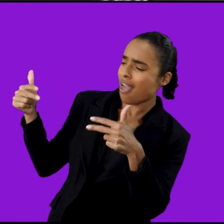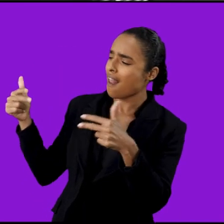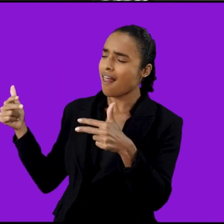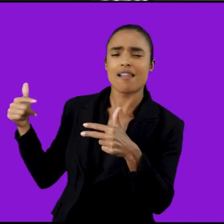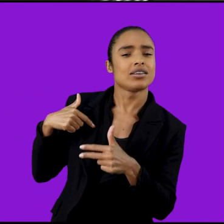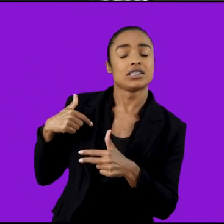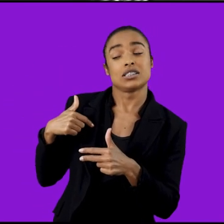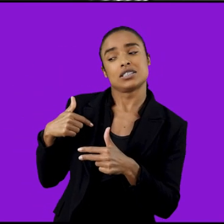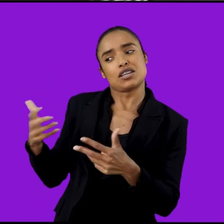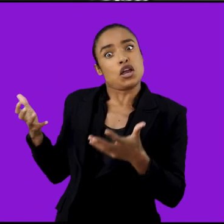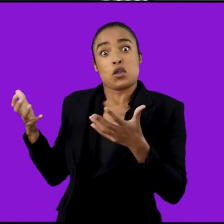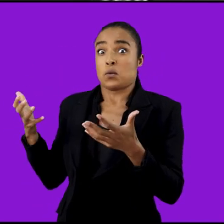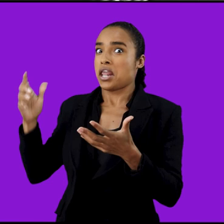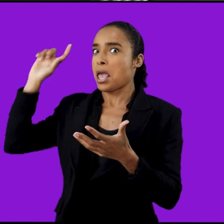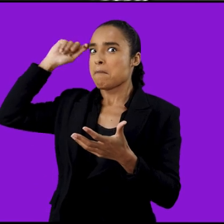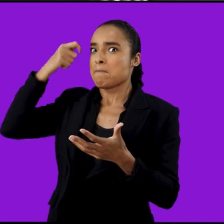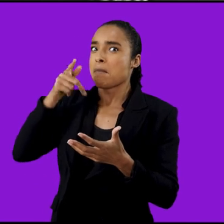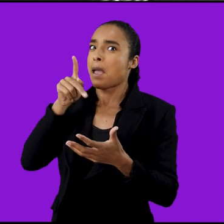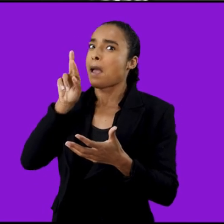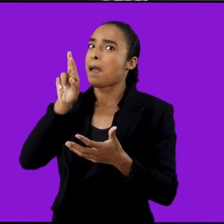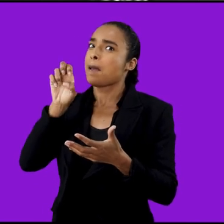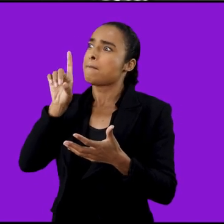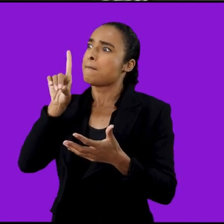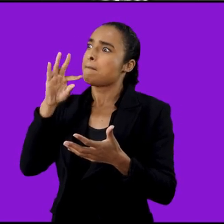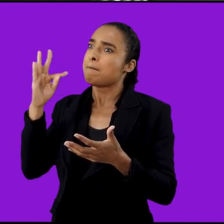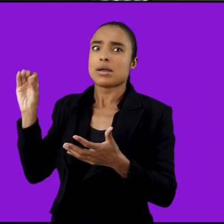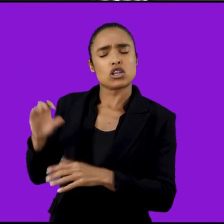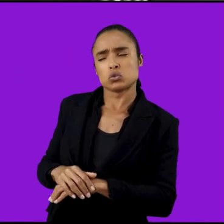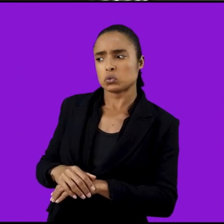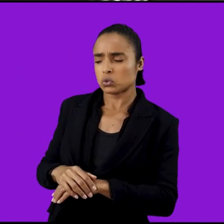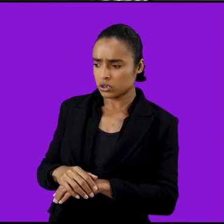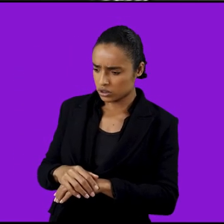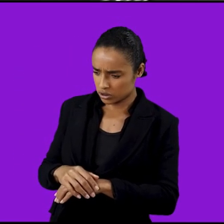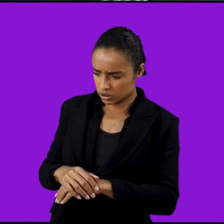mano? Eu queria que ele escrevesse “preto” ali. Quando ele colocou “pardo”, eu fiquei tipo… Oi?